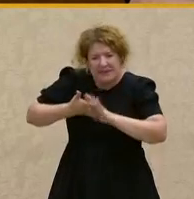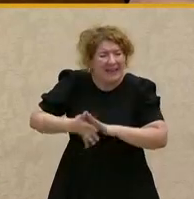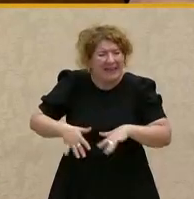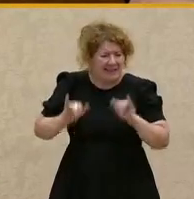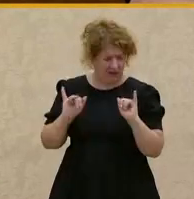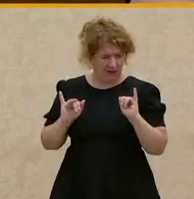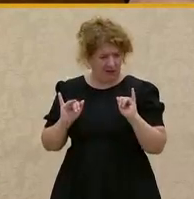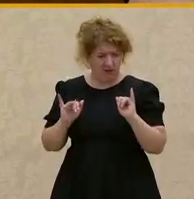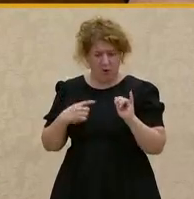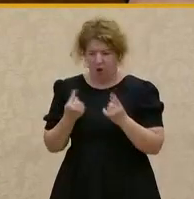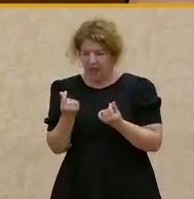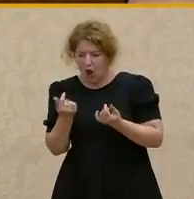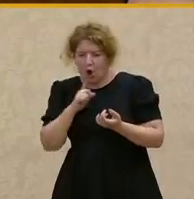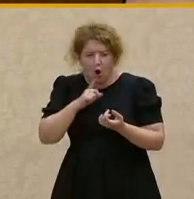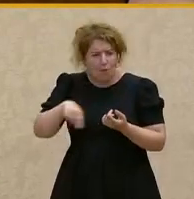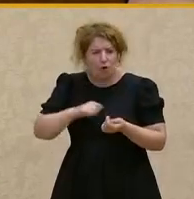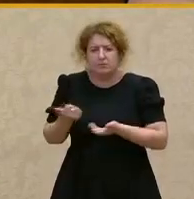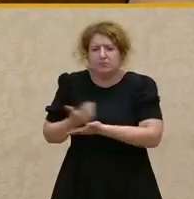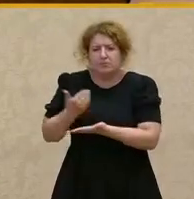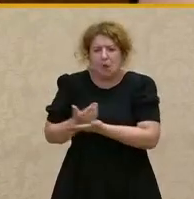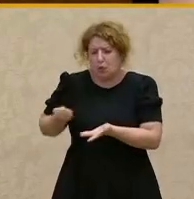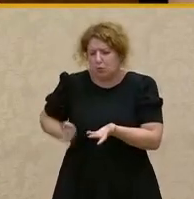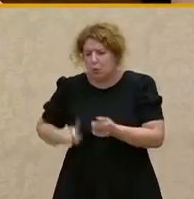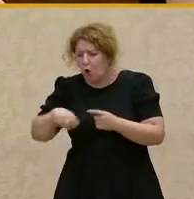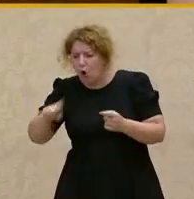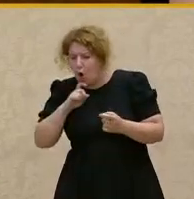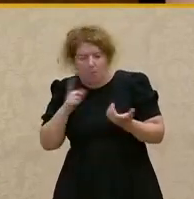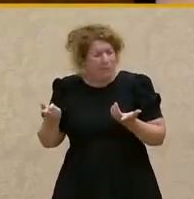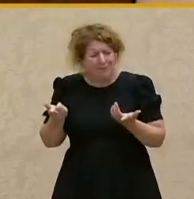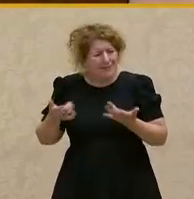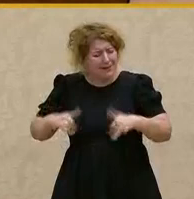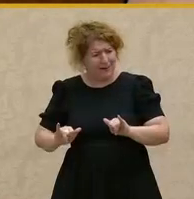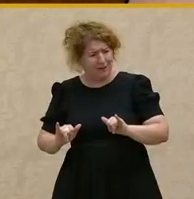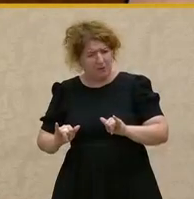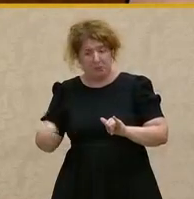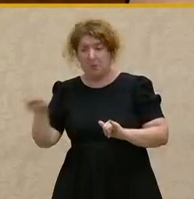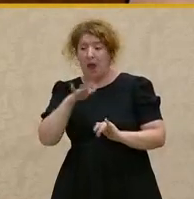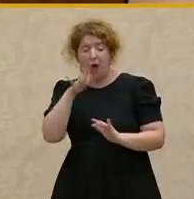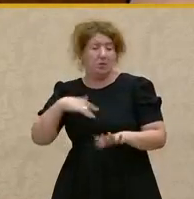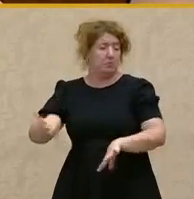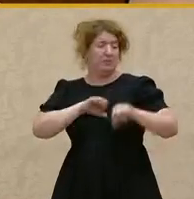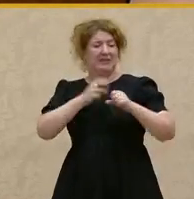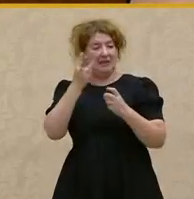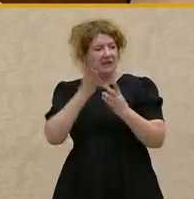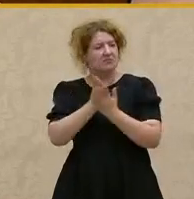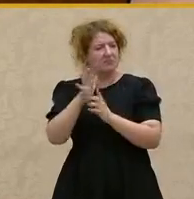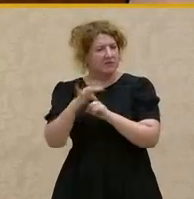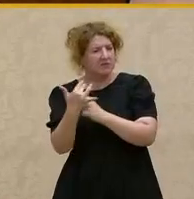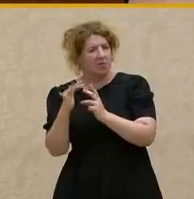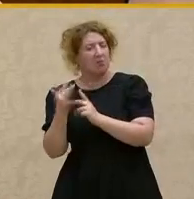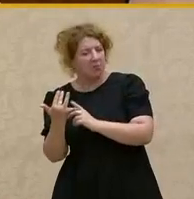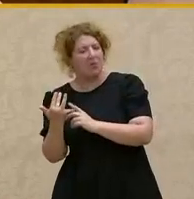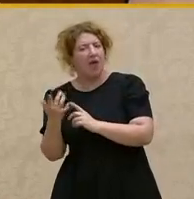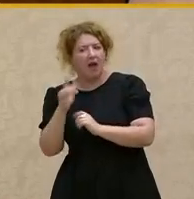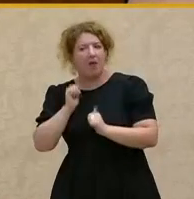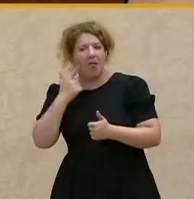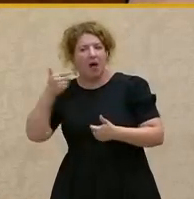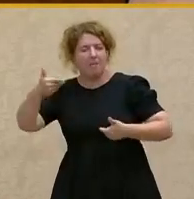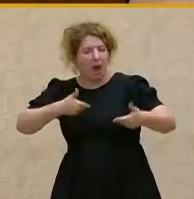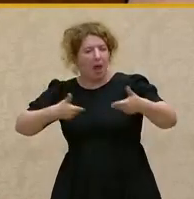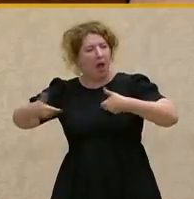ni sus ingresos. Y ahora llevamos tres casos, pero vemos que cada vez van pidiéndose incluir